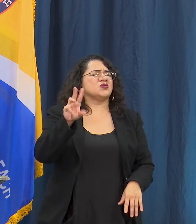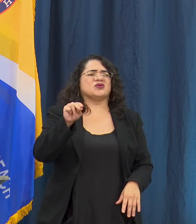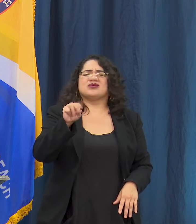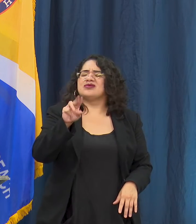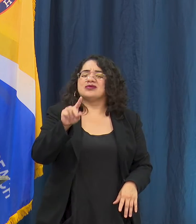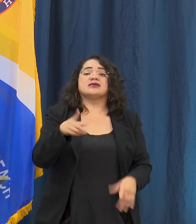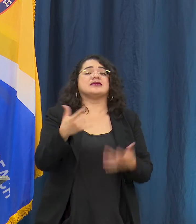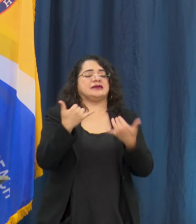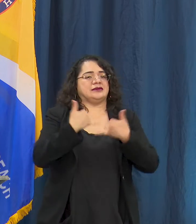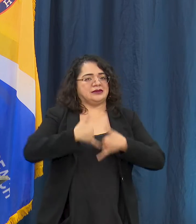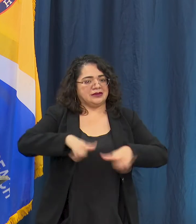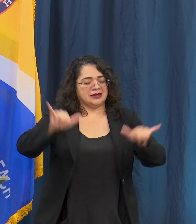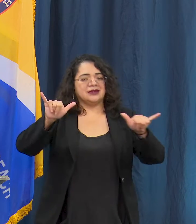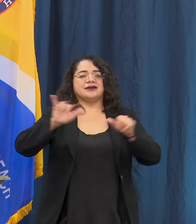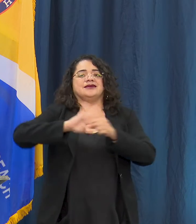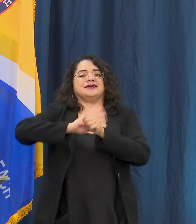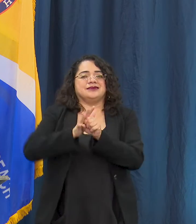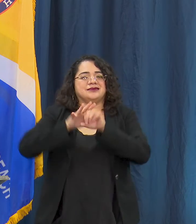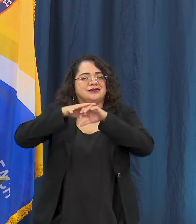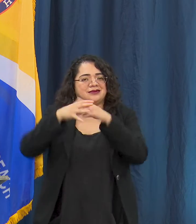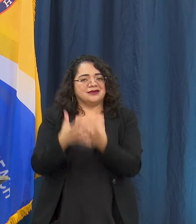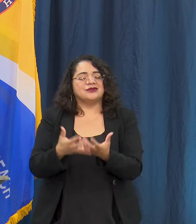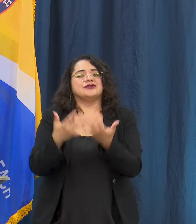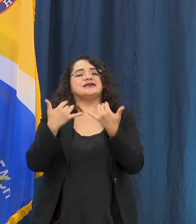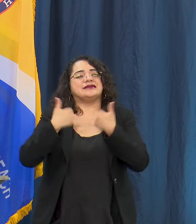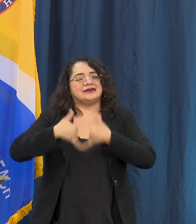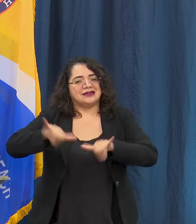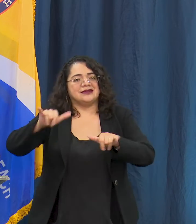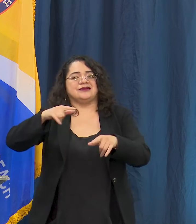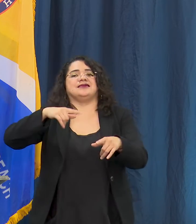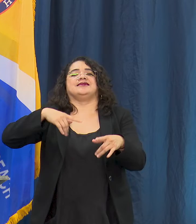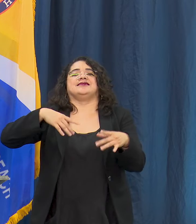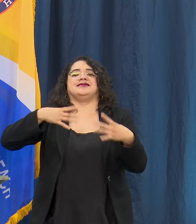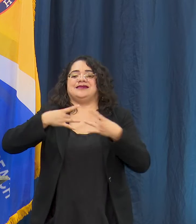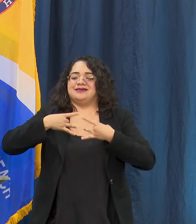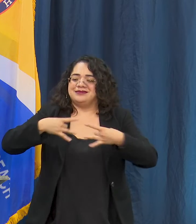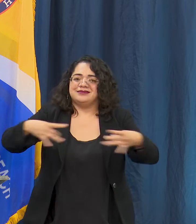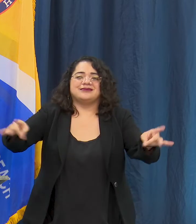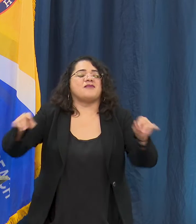como le dijimos antes para prevenir el coronavirus Kayla demos repetier aqui